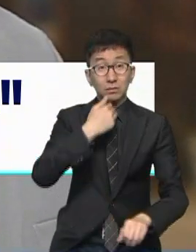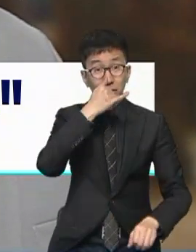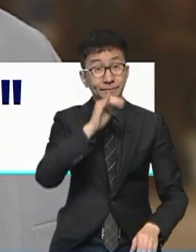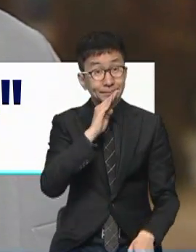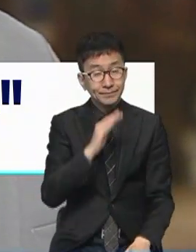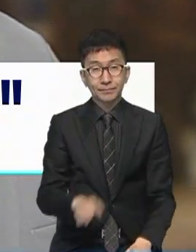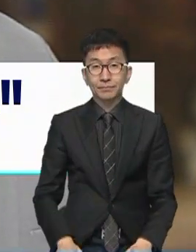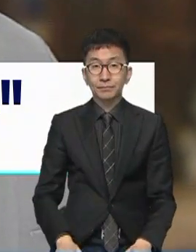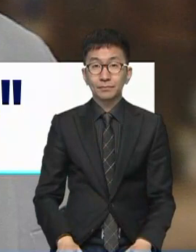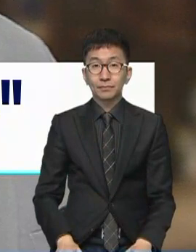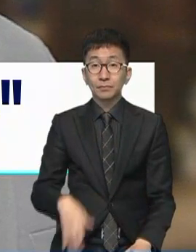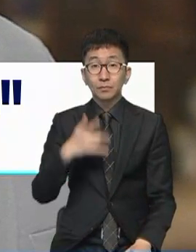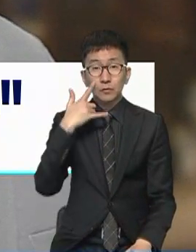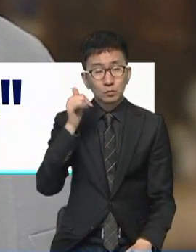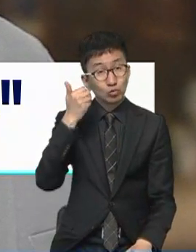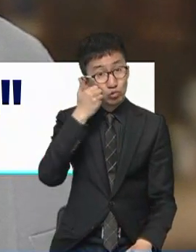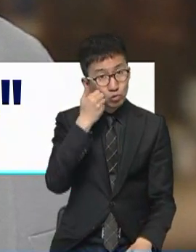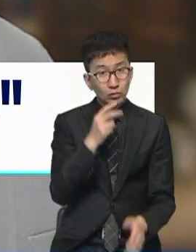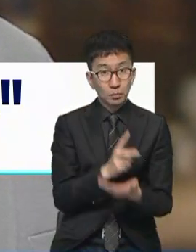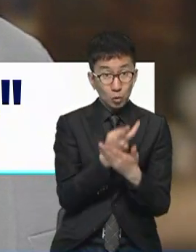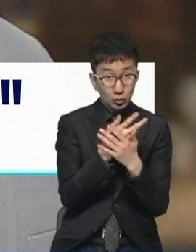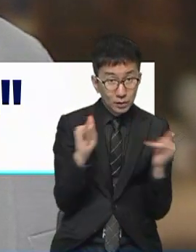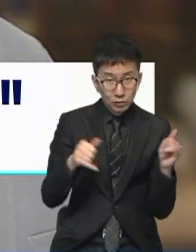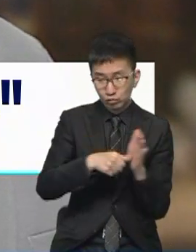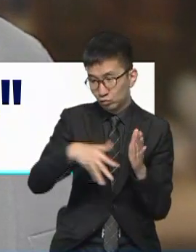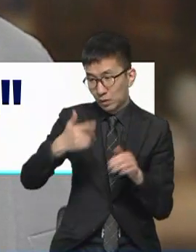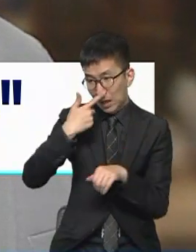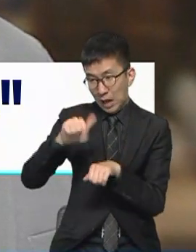이 학부모는 변호사이자 유명 학원 강사인